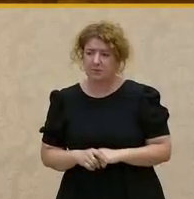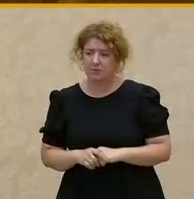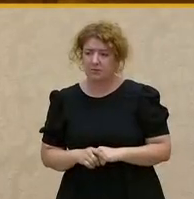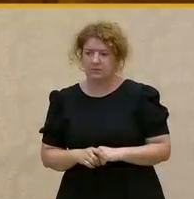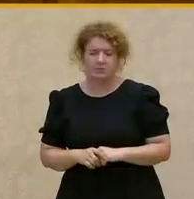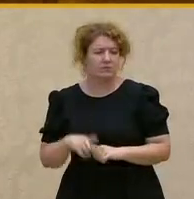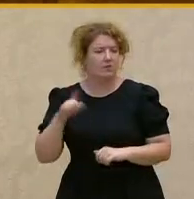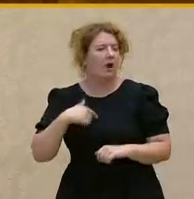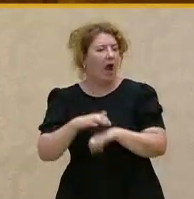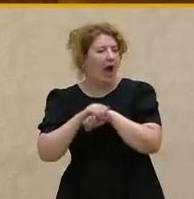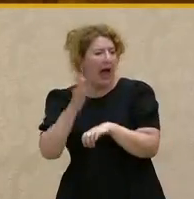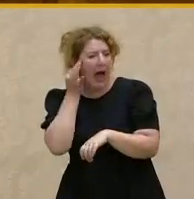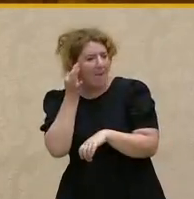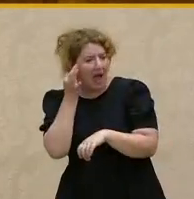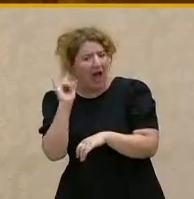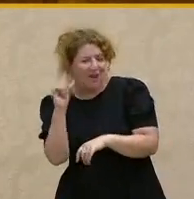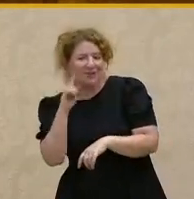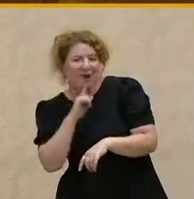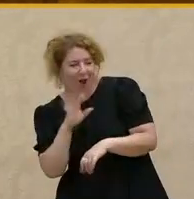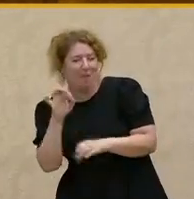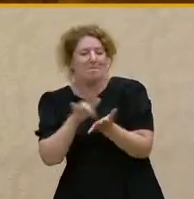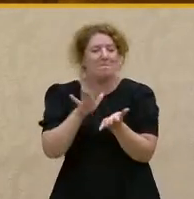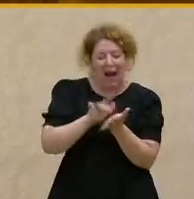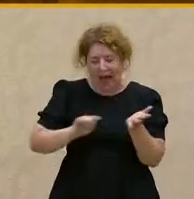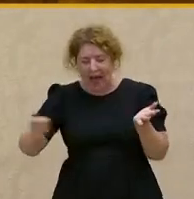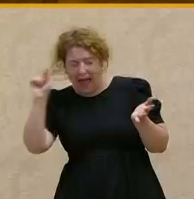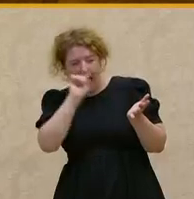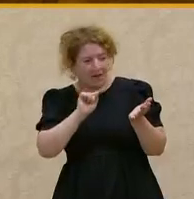tengo muchas amigas sordas de Málaga o de otro sitio. La comodidad en el